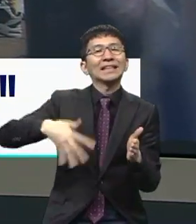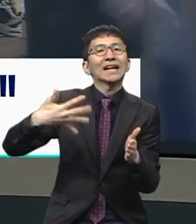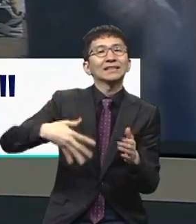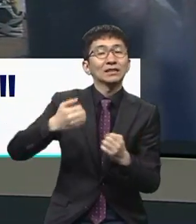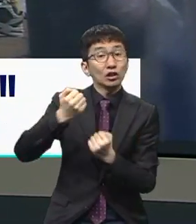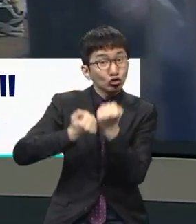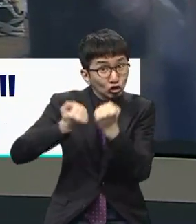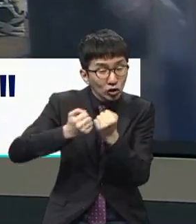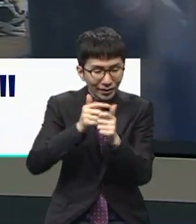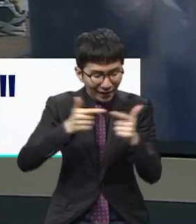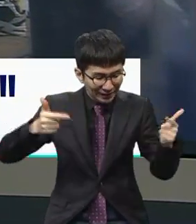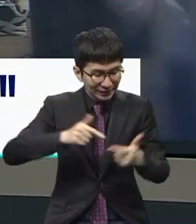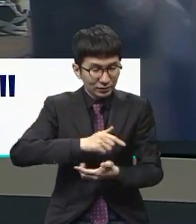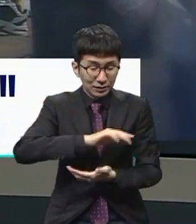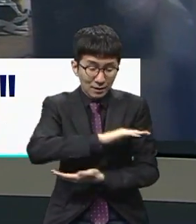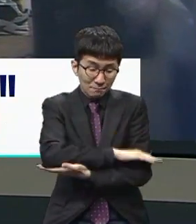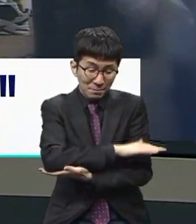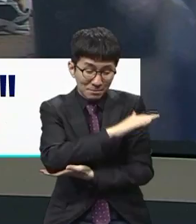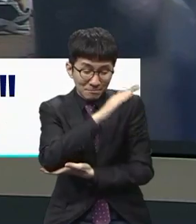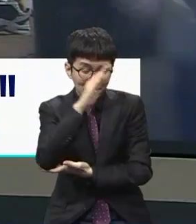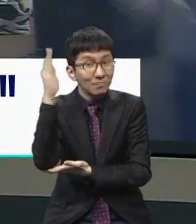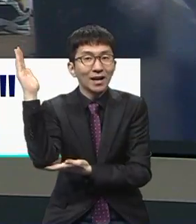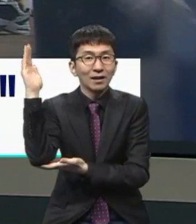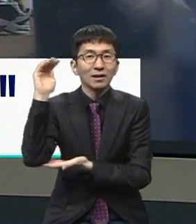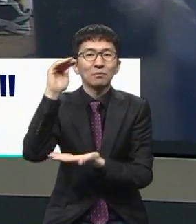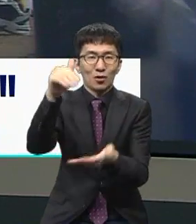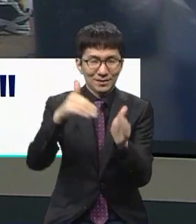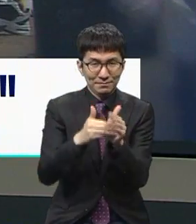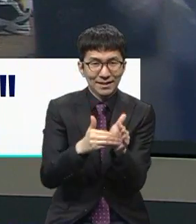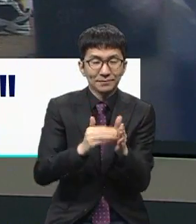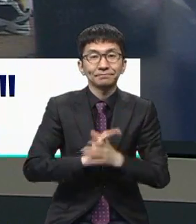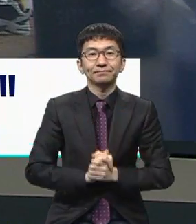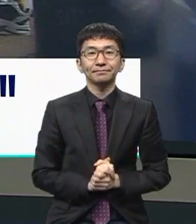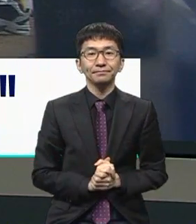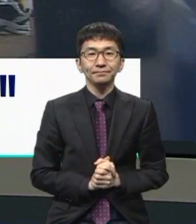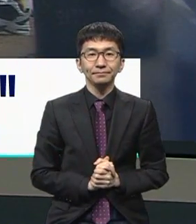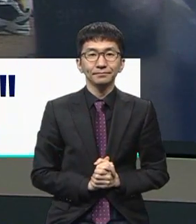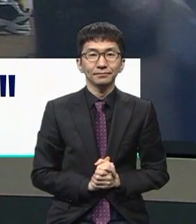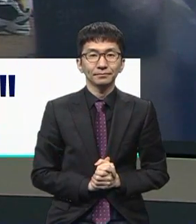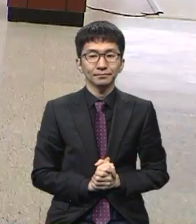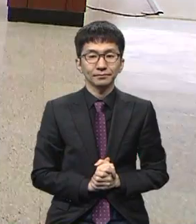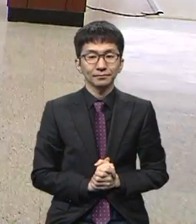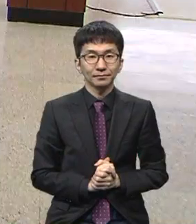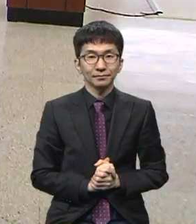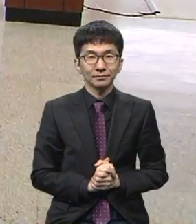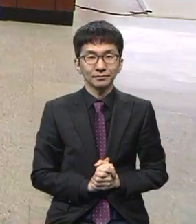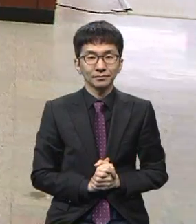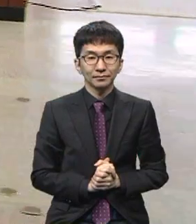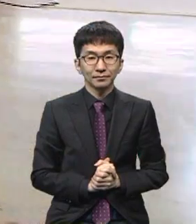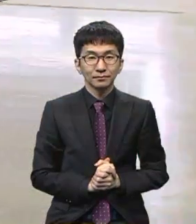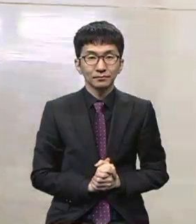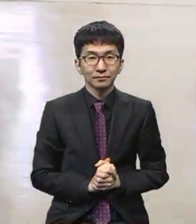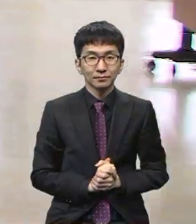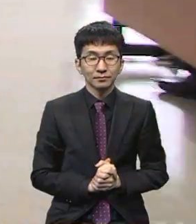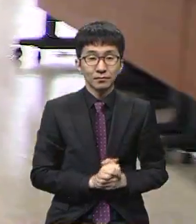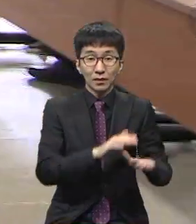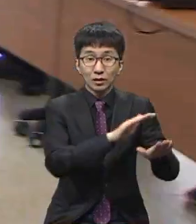공개했습니다. 정반석 기자의 보도입니다. (기자) 손 씨와 함께 술을 마신 친구 A